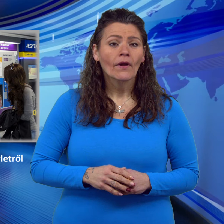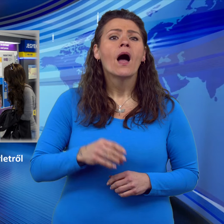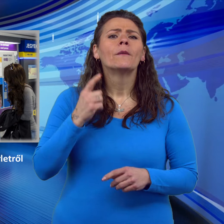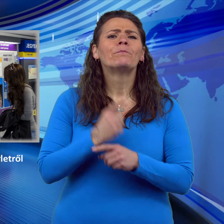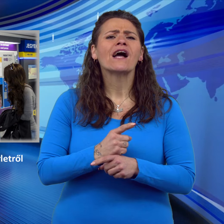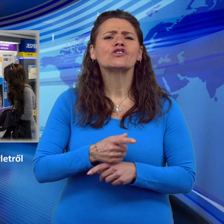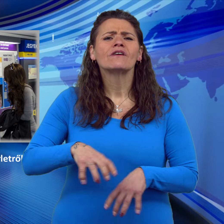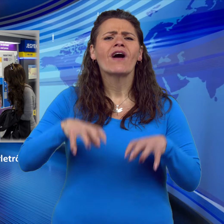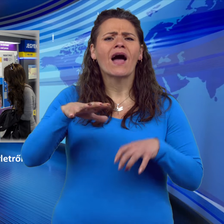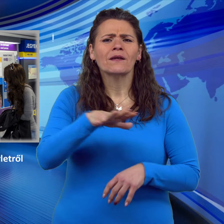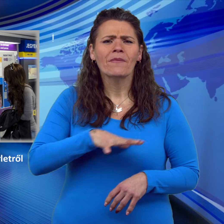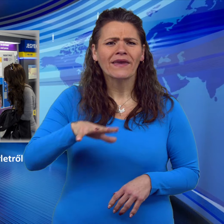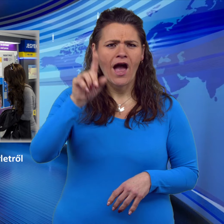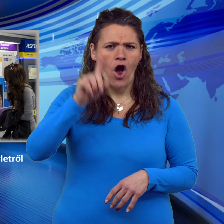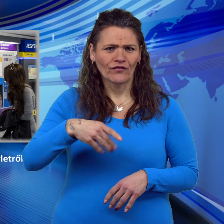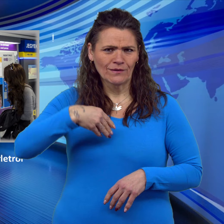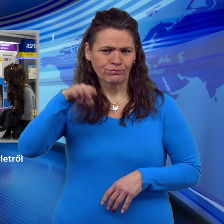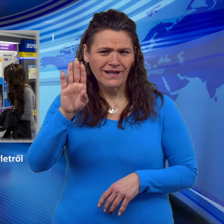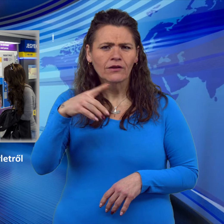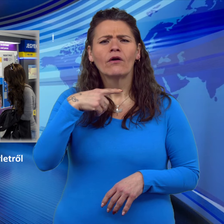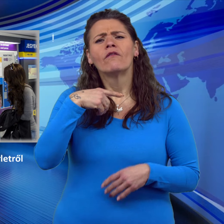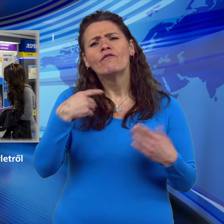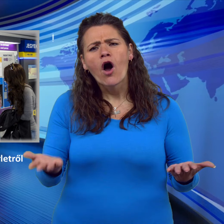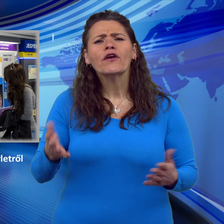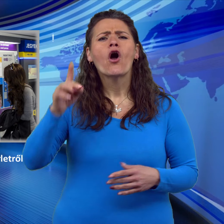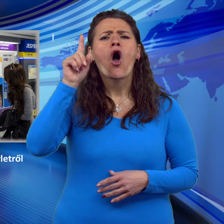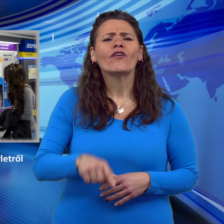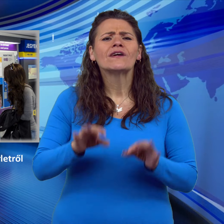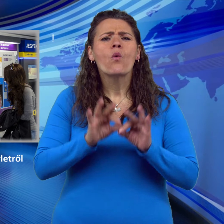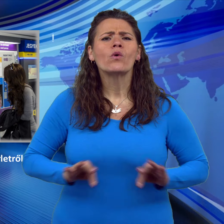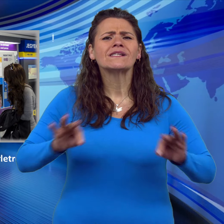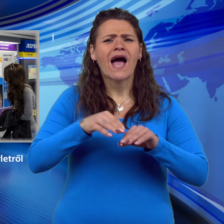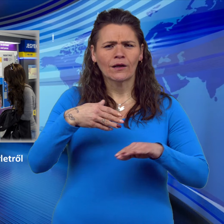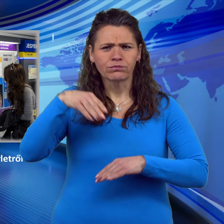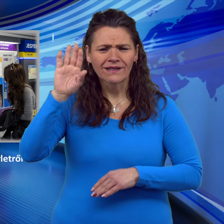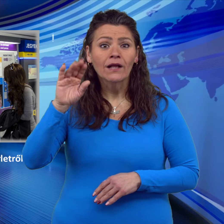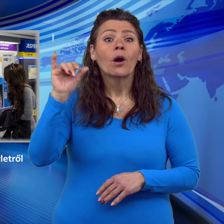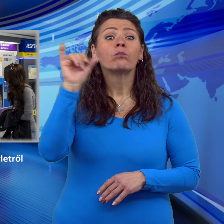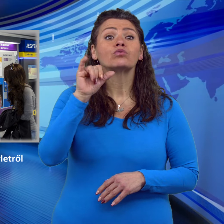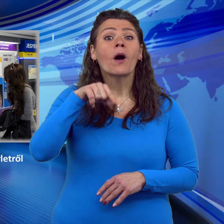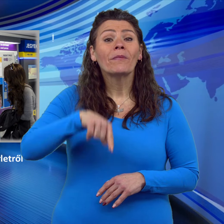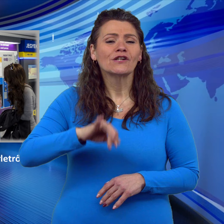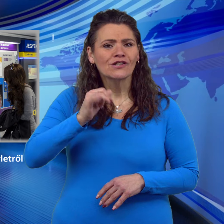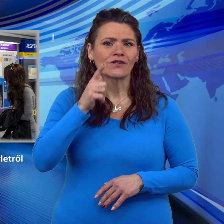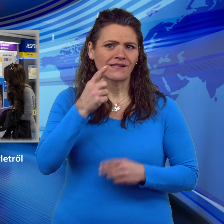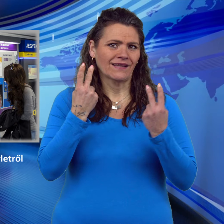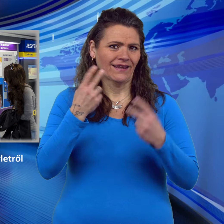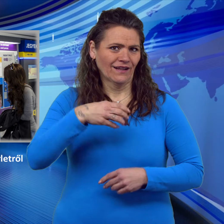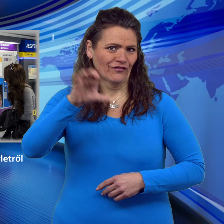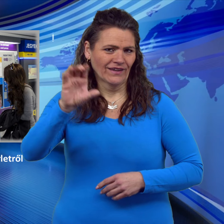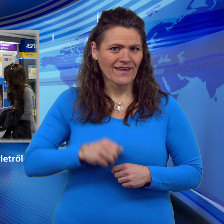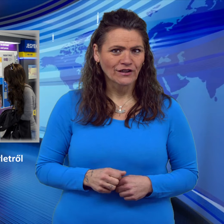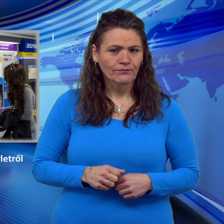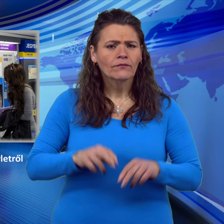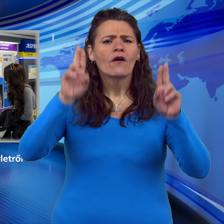A Pest vármegyére váltott havi bérletet, illetve a havi országbérletet a BKK járatain is elfogadják.